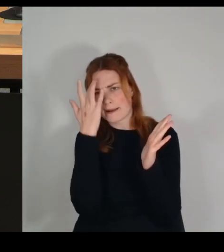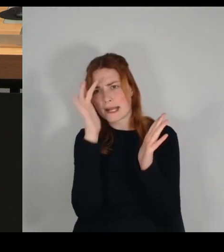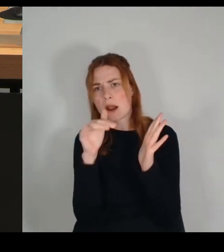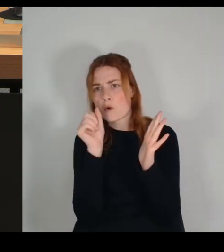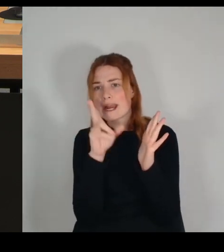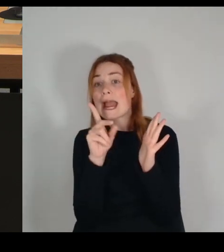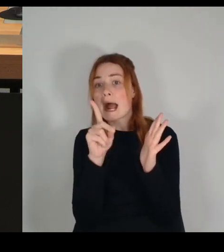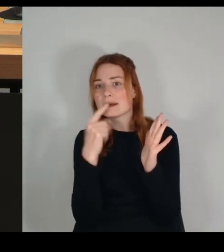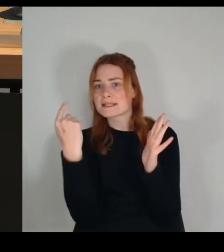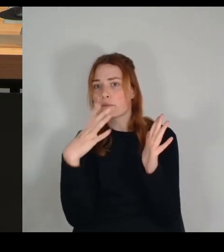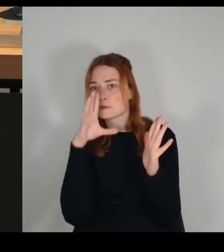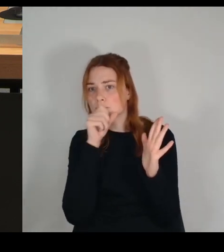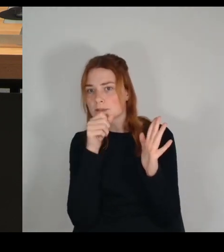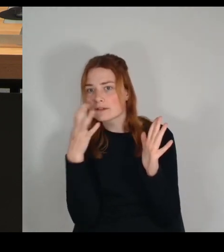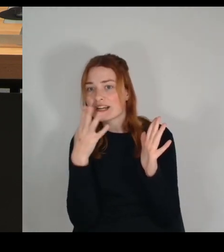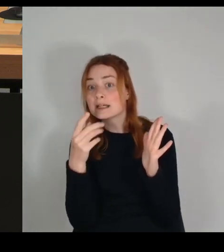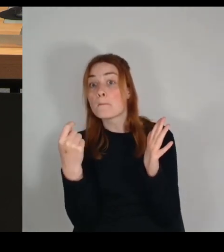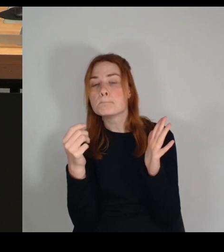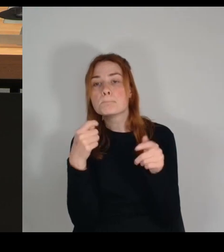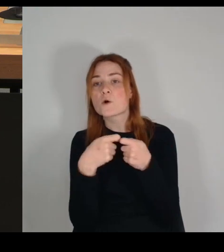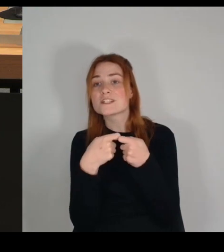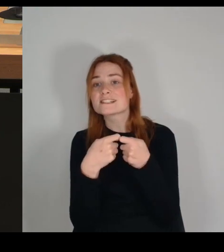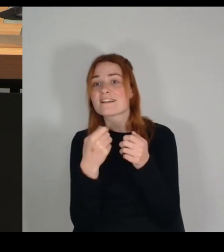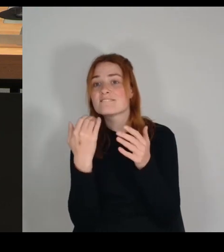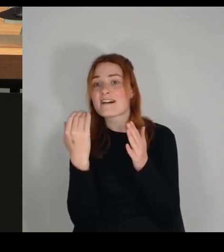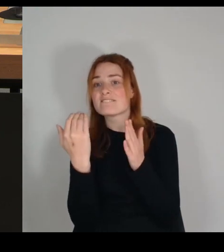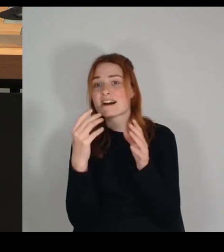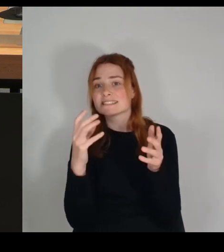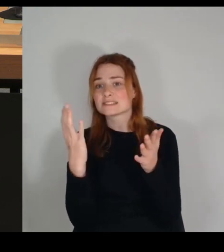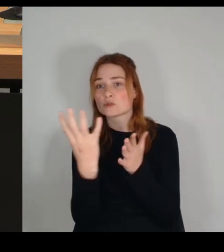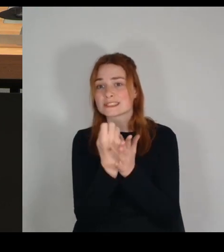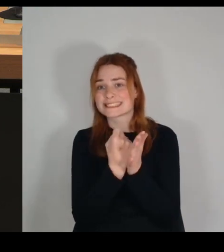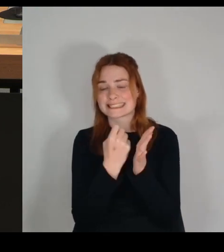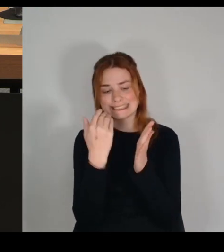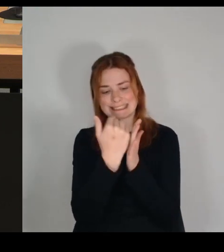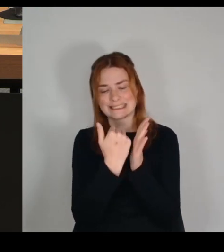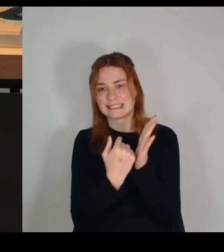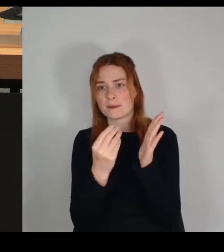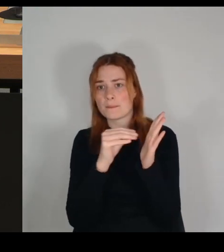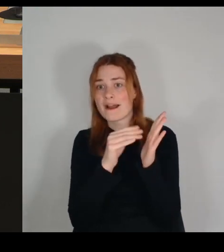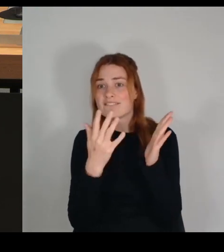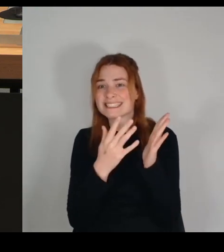Es muss einen expliziten Grenzbezug geben. Ich übersetze das mal für Sie dass Sie es